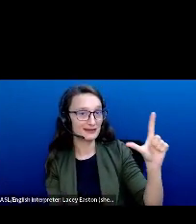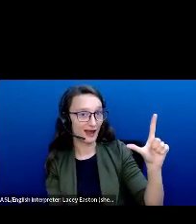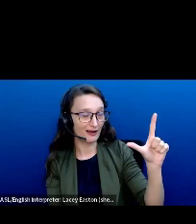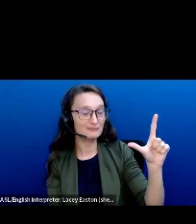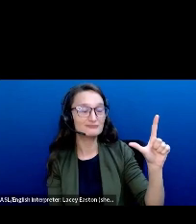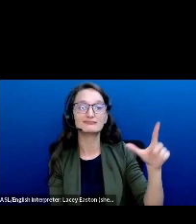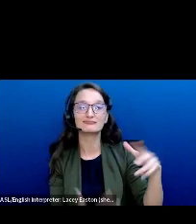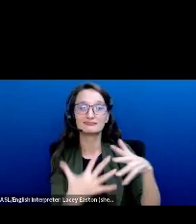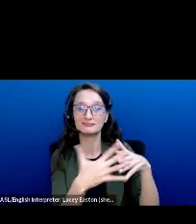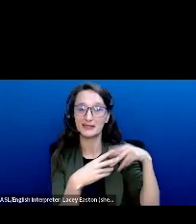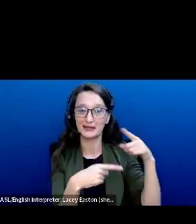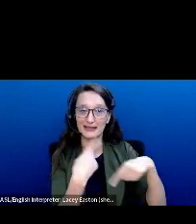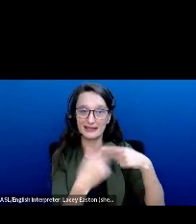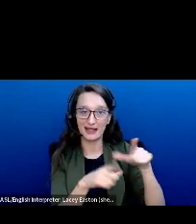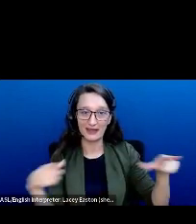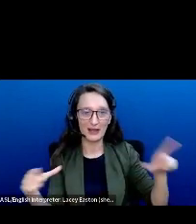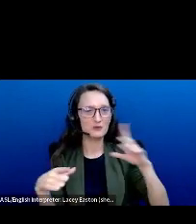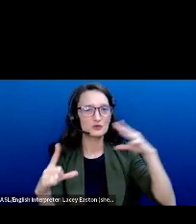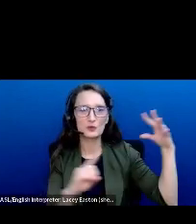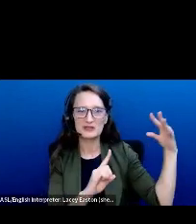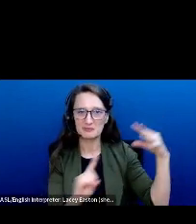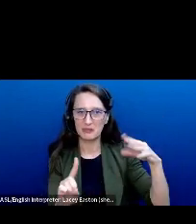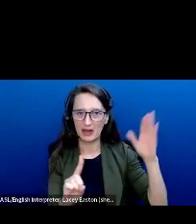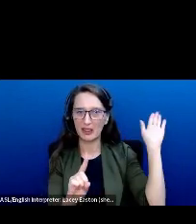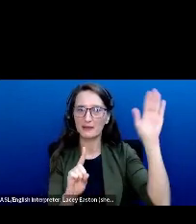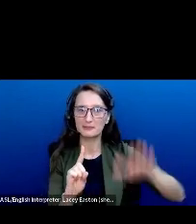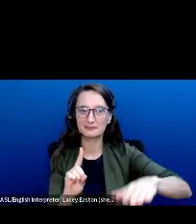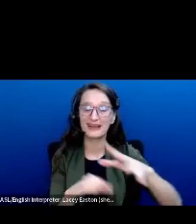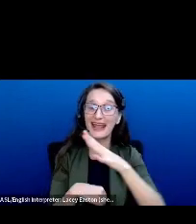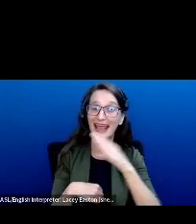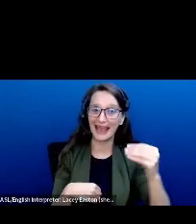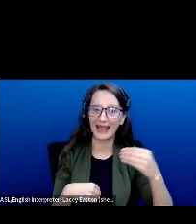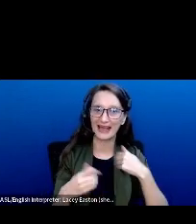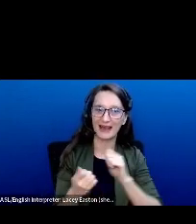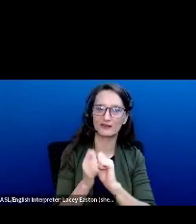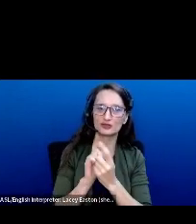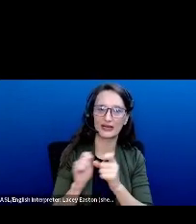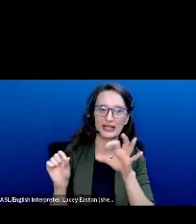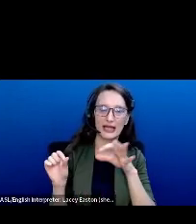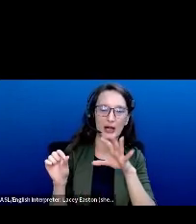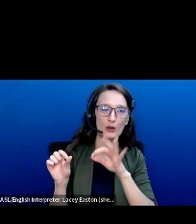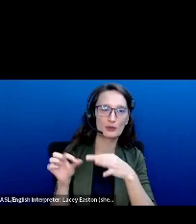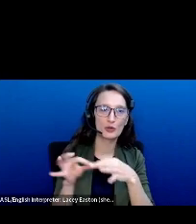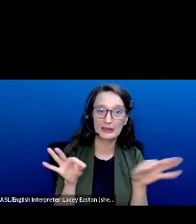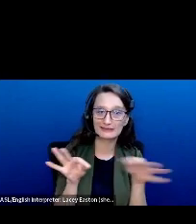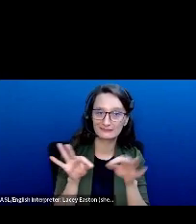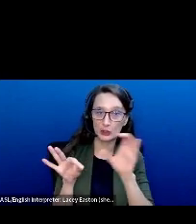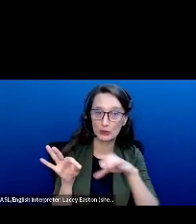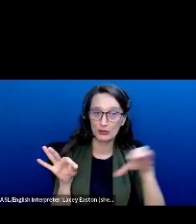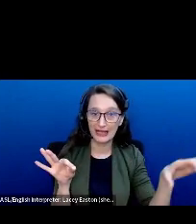se destacará y se puede acceder a los subtítulos traducidos buscando el ícono de subtítulos